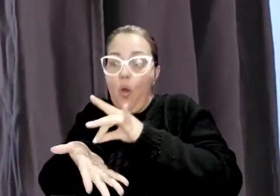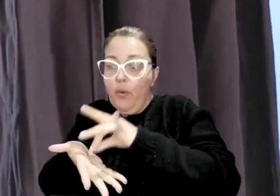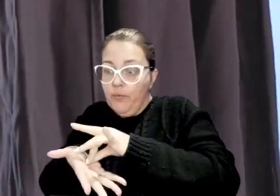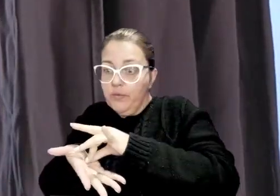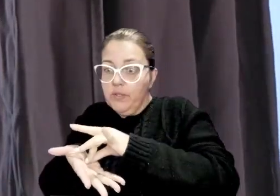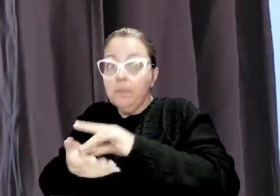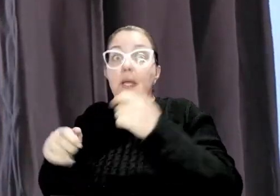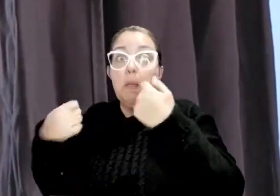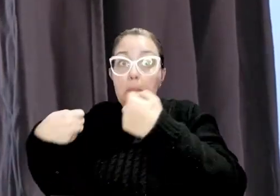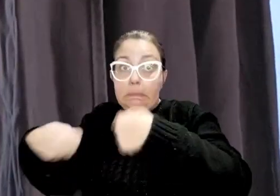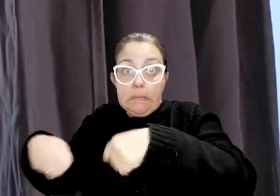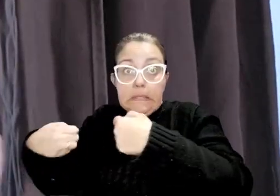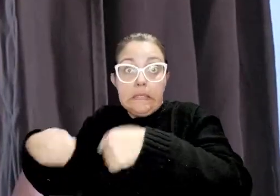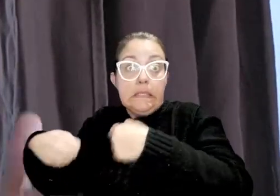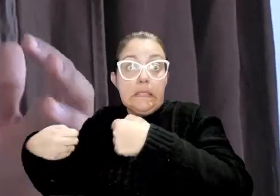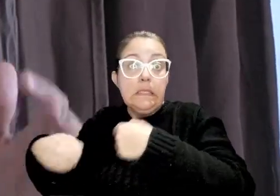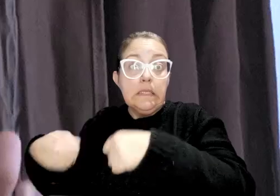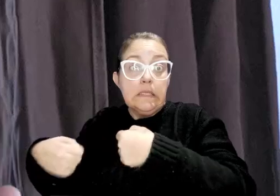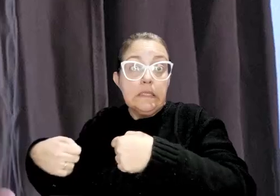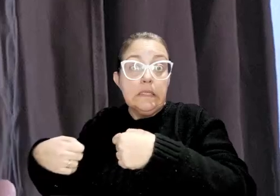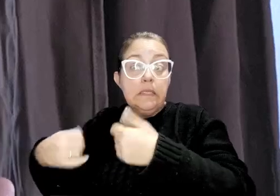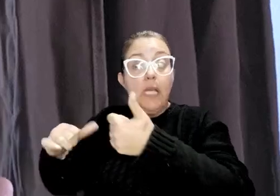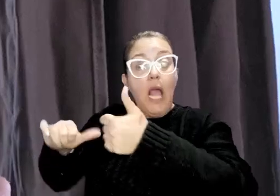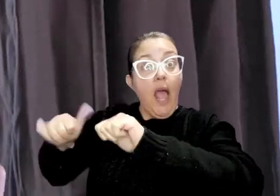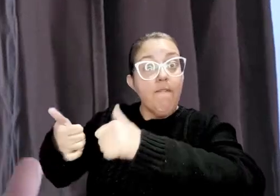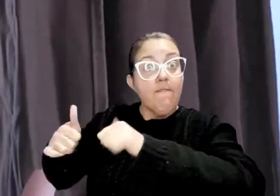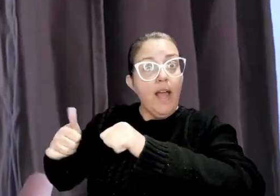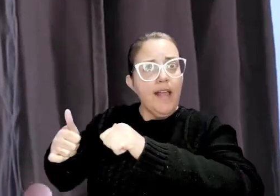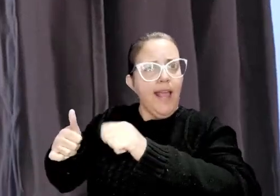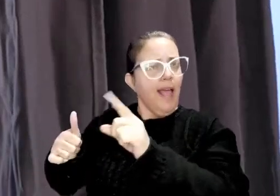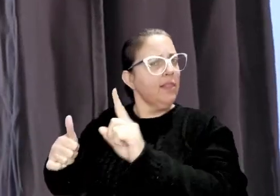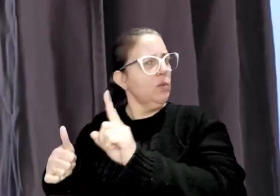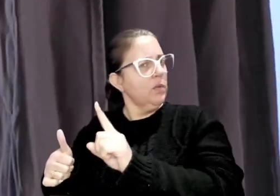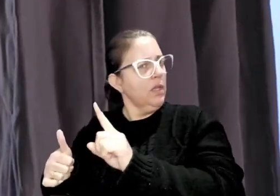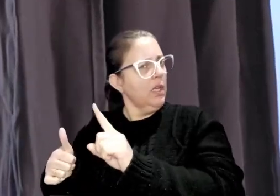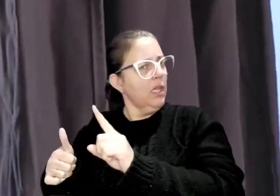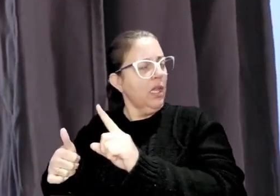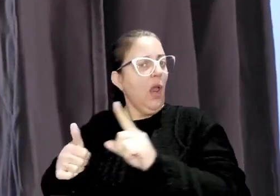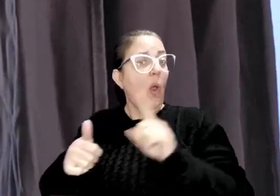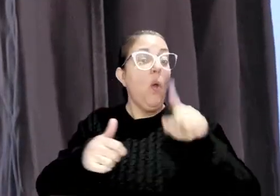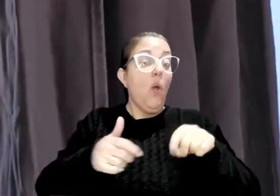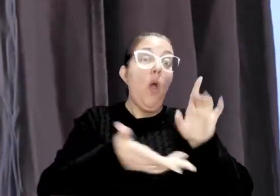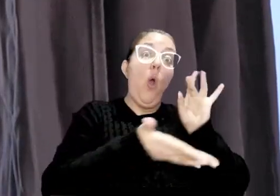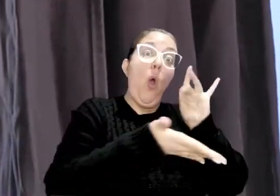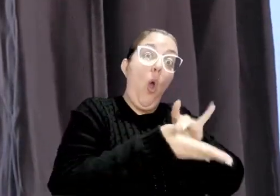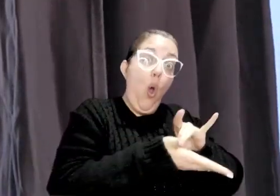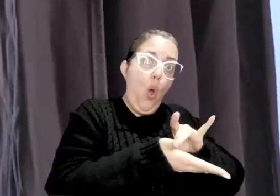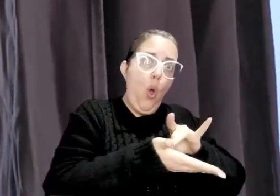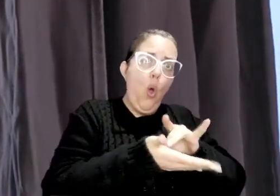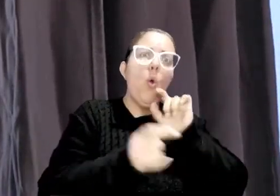avaliado ou não passa pela definição do escopo do que precisa estar contido nessa nesse estudo